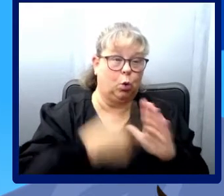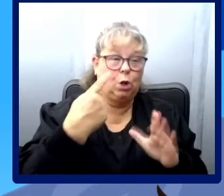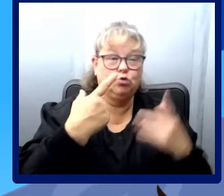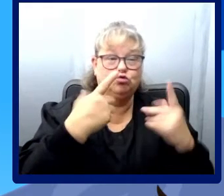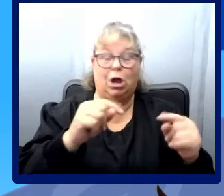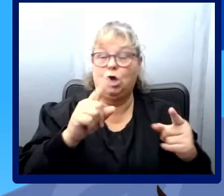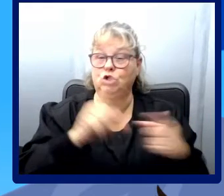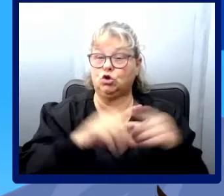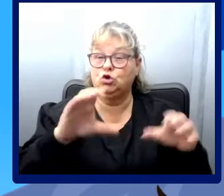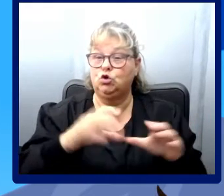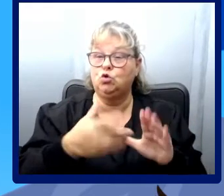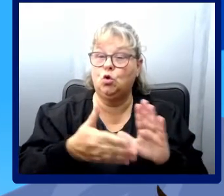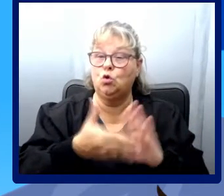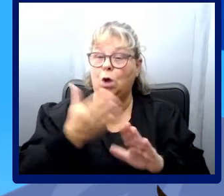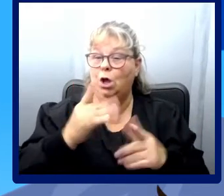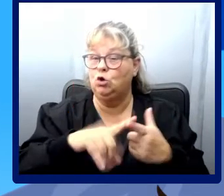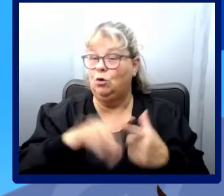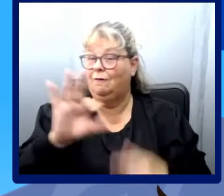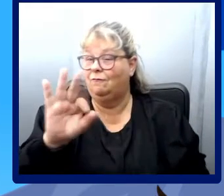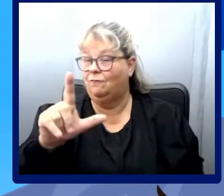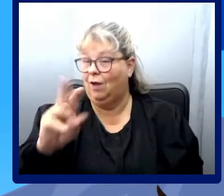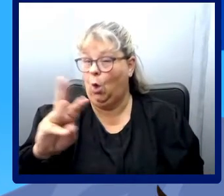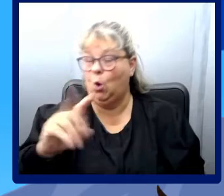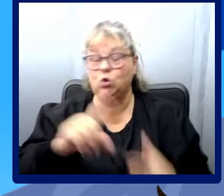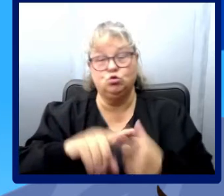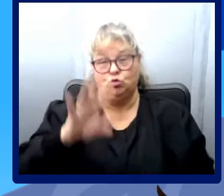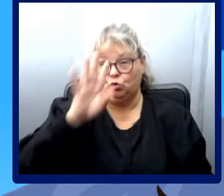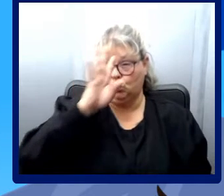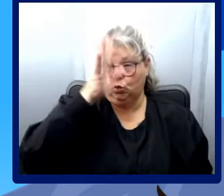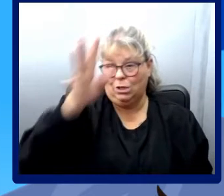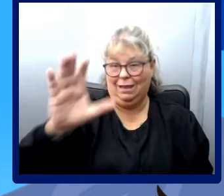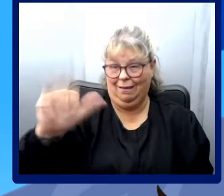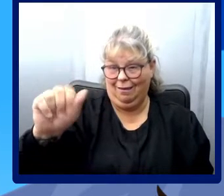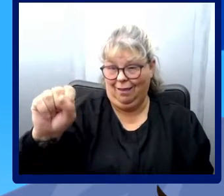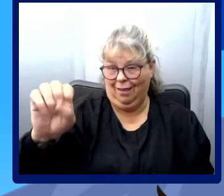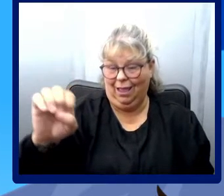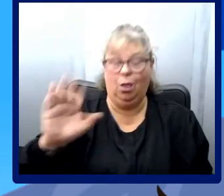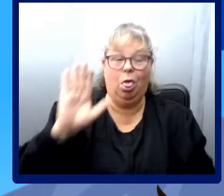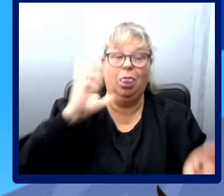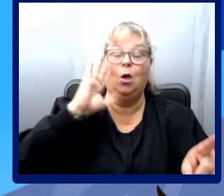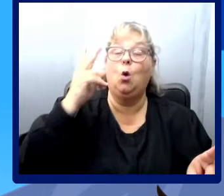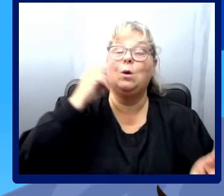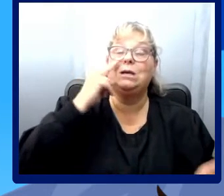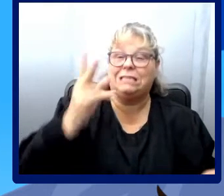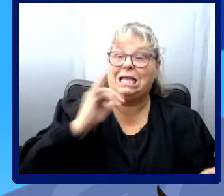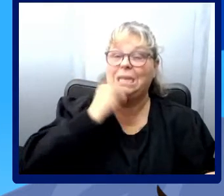para crear un caso, verán un error y este es el correo que recibirán.